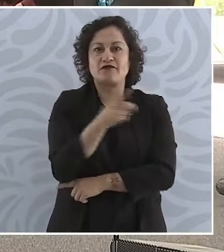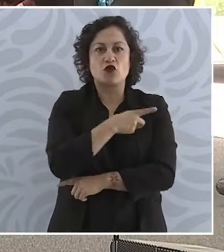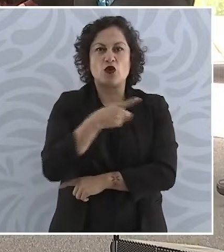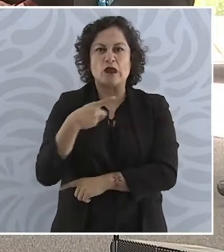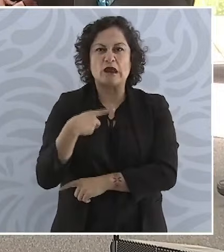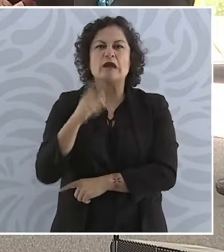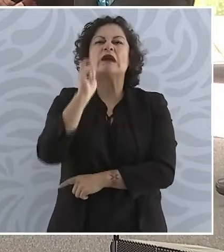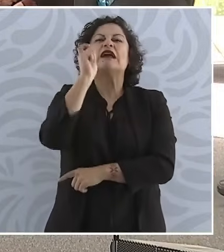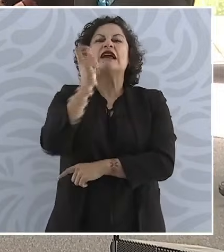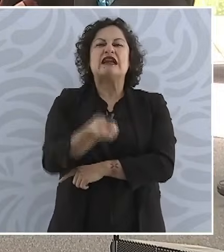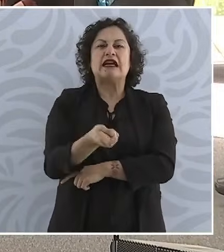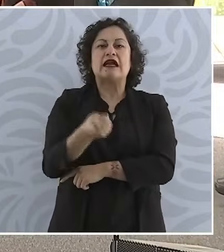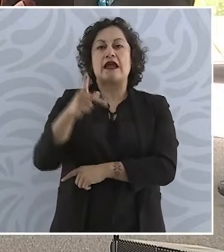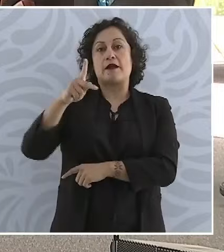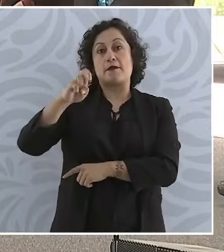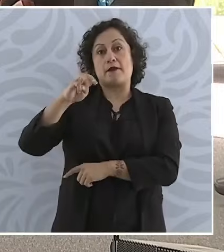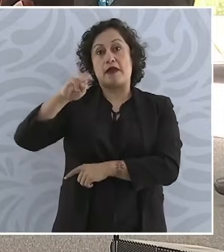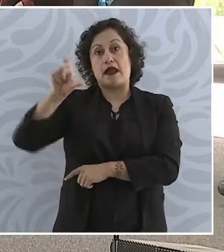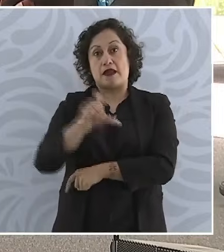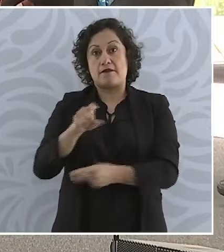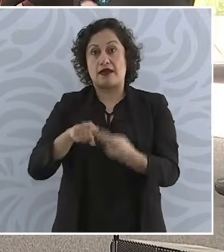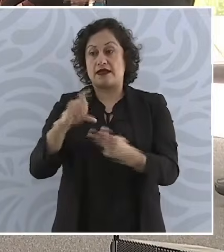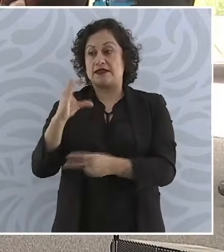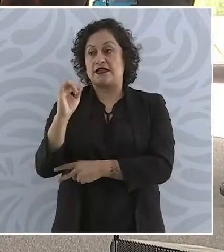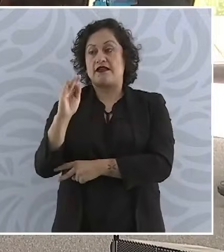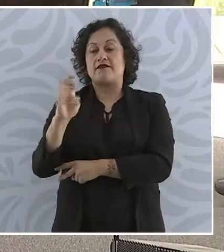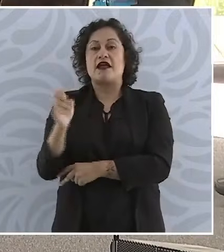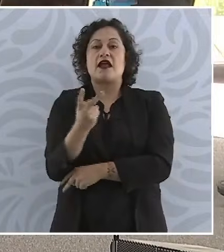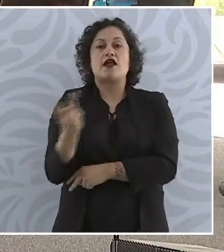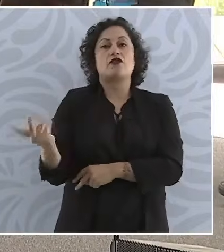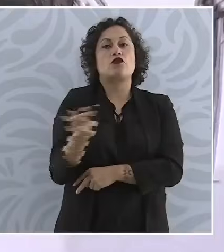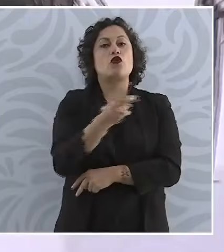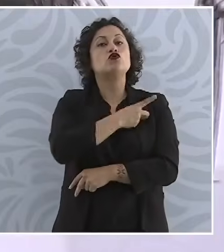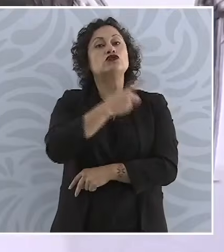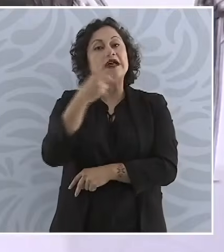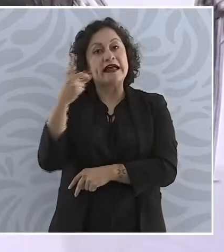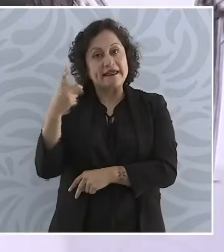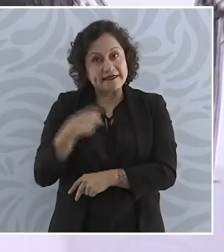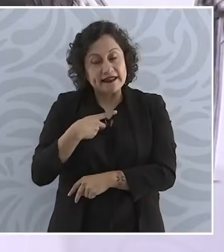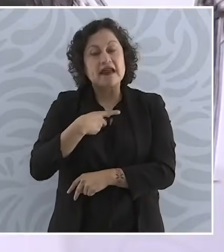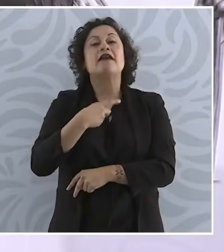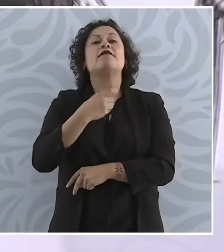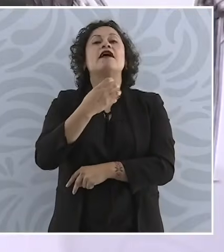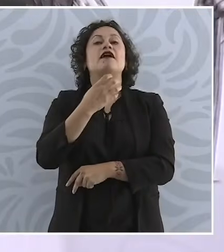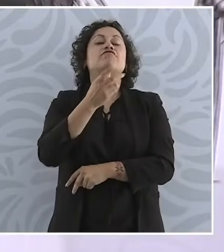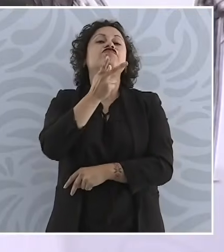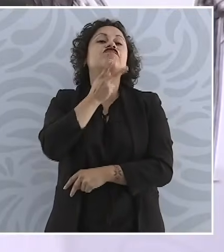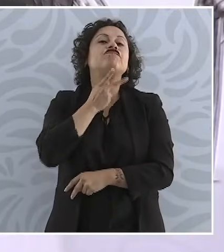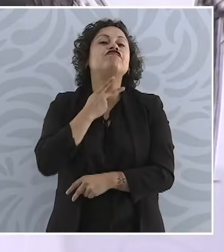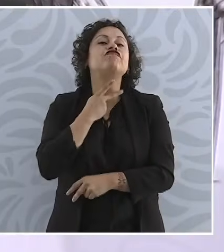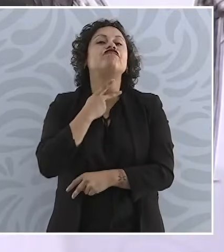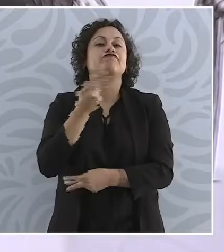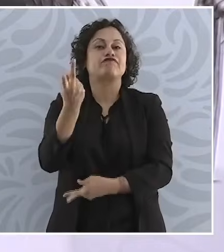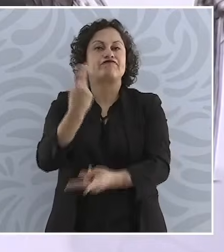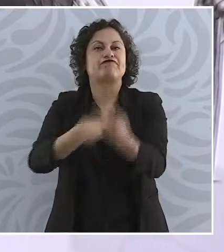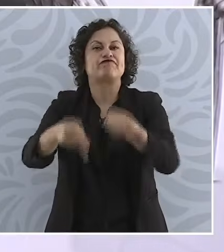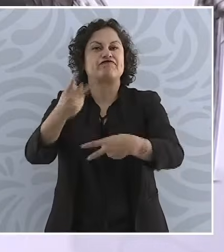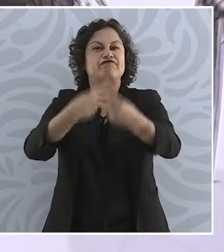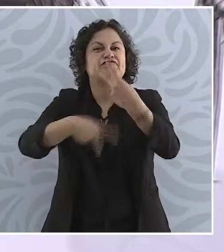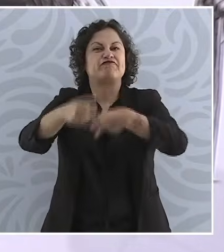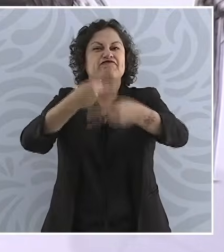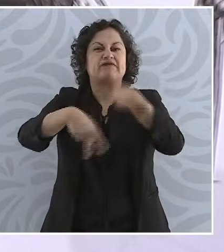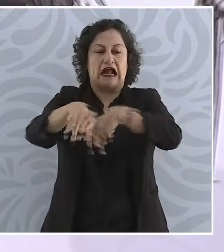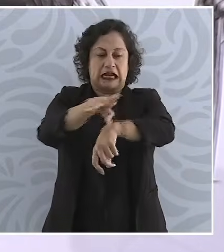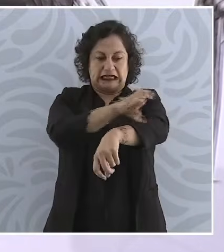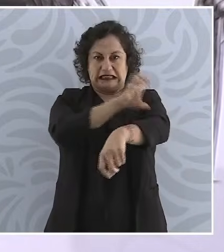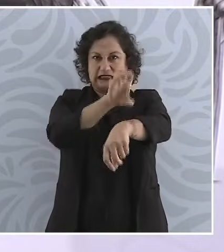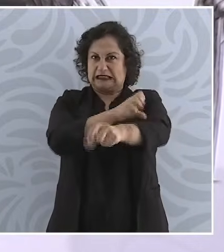preponderancia en la producción de petróleo en la refinación y en la producción de electricidad